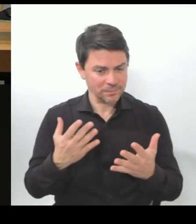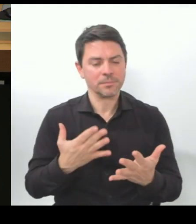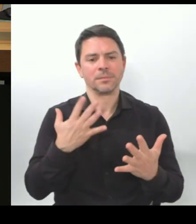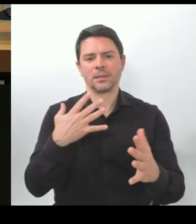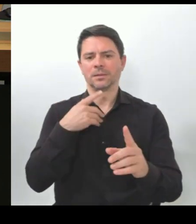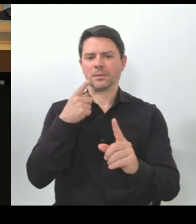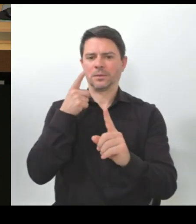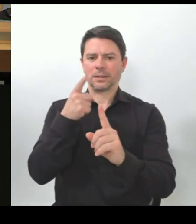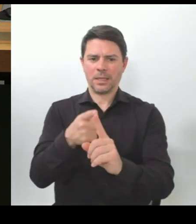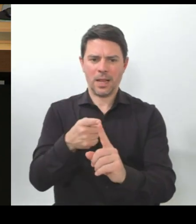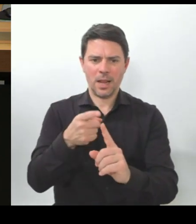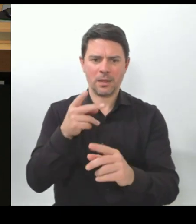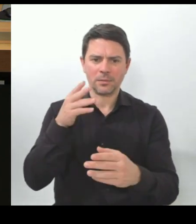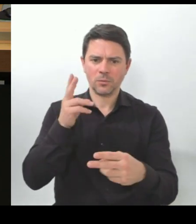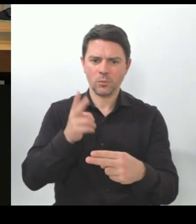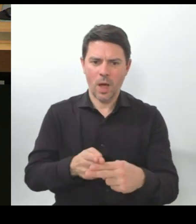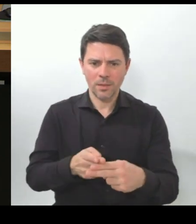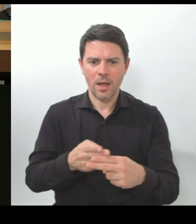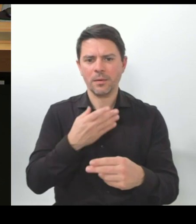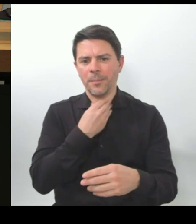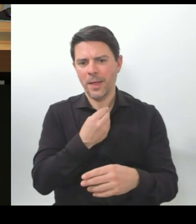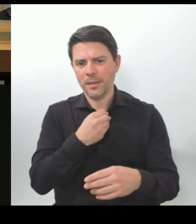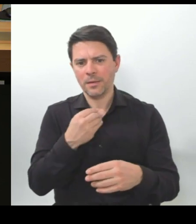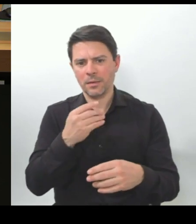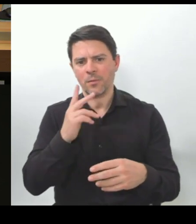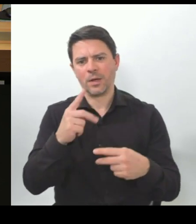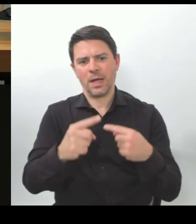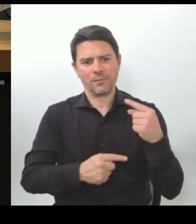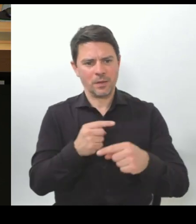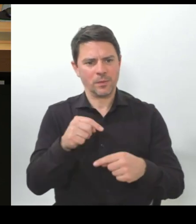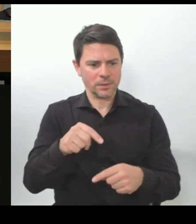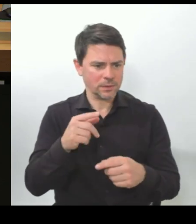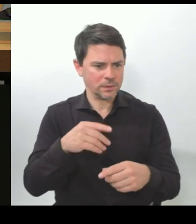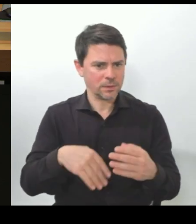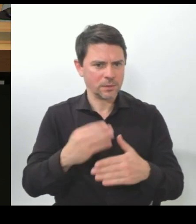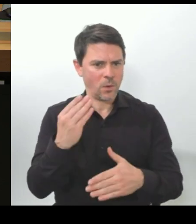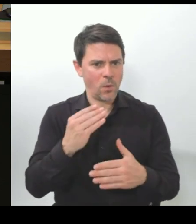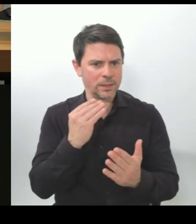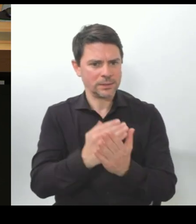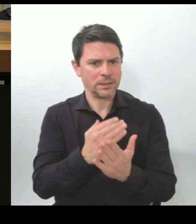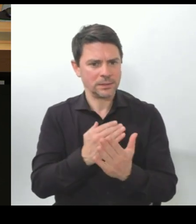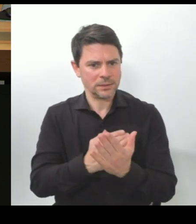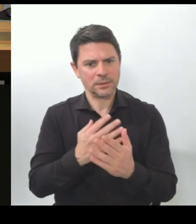Pflichtaufgabe macht mit Standards, die überall gelten, aber auch weiterentwickelt werden können für eine